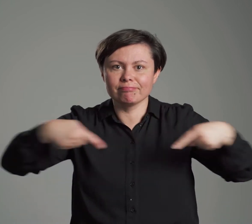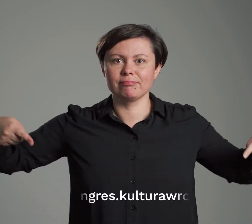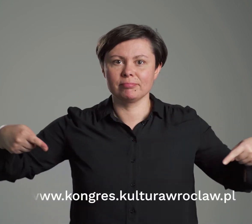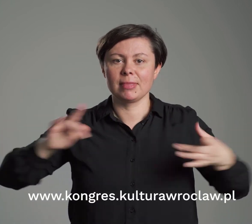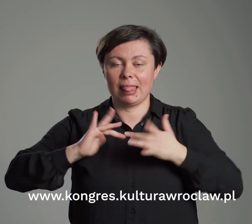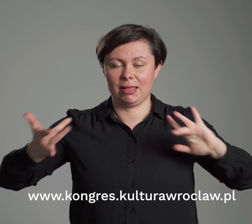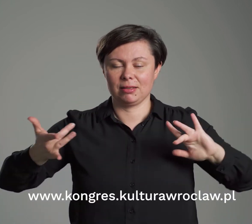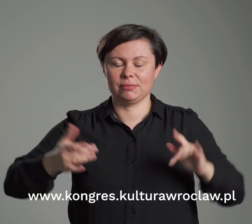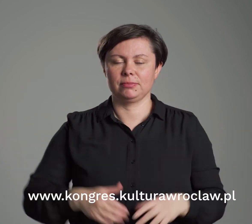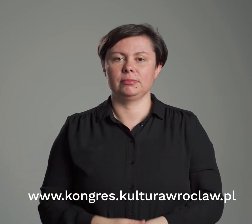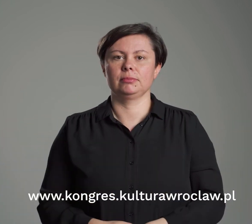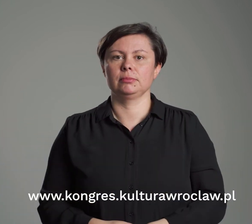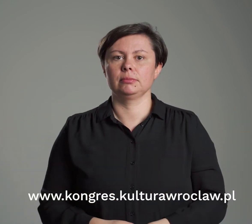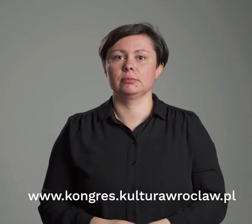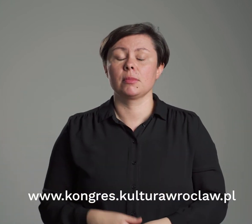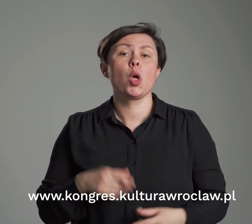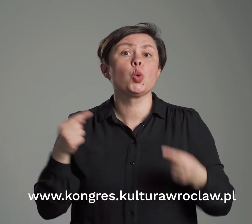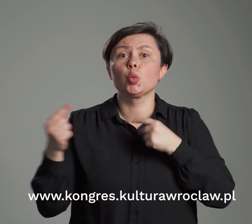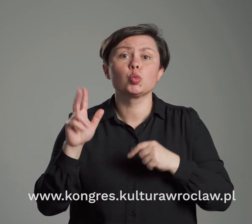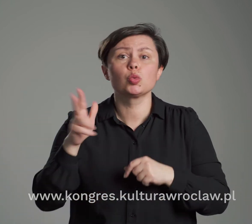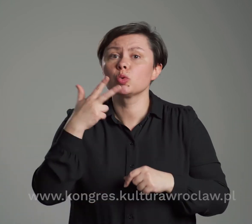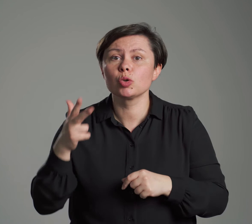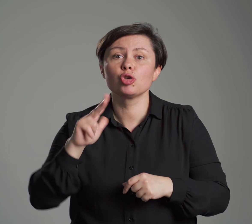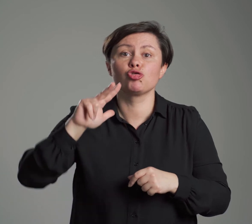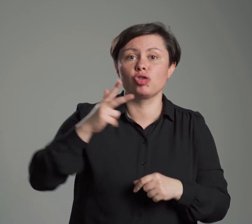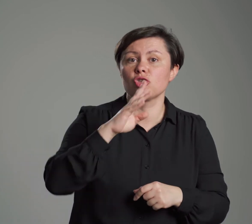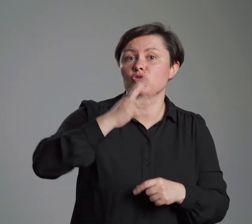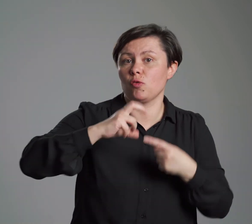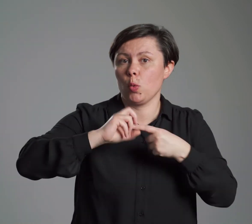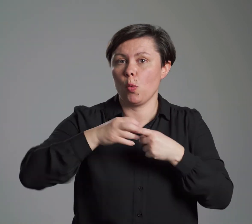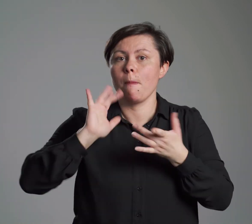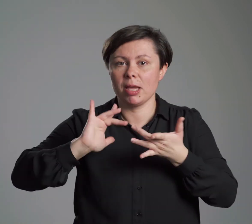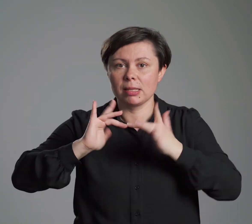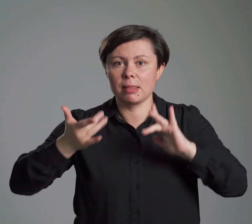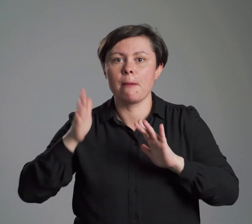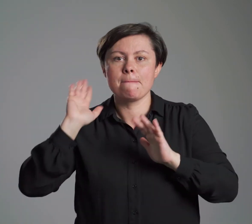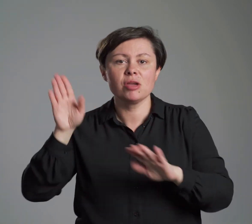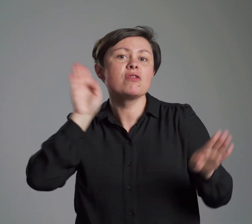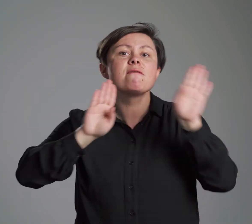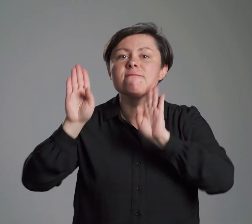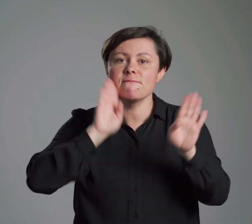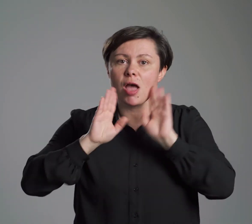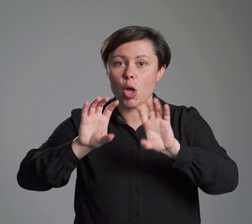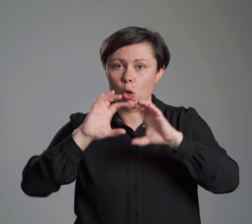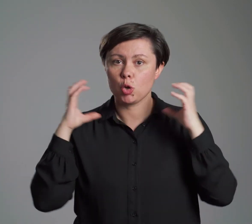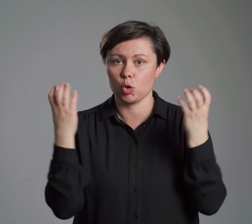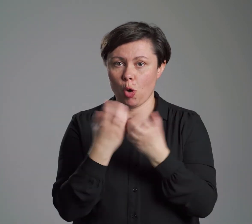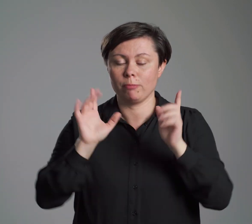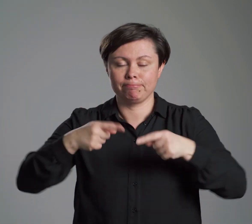www.kongres.kulturawroclaw.pl Kiedy dyskusje? 3 i 4 grudnia online transmitowane na Facebooku Kongresu